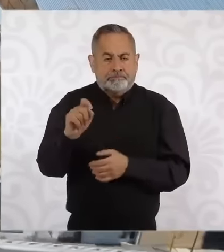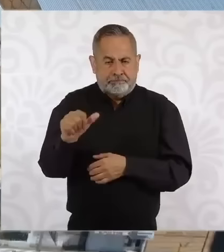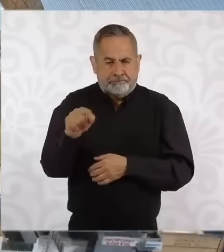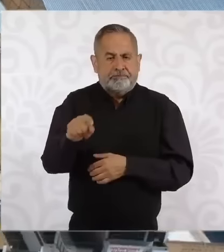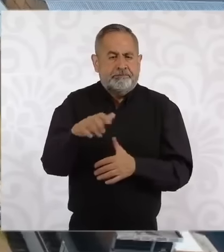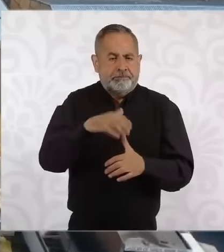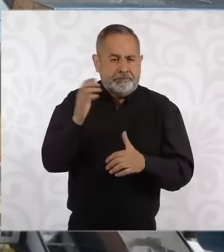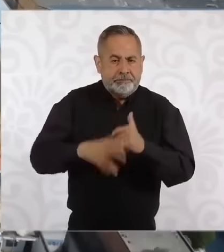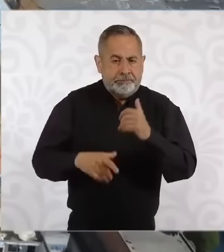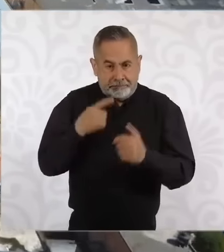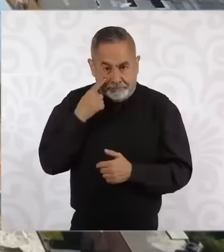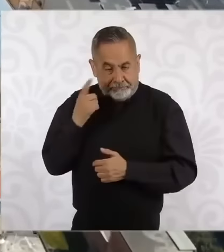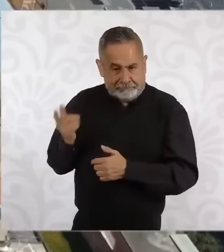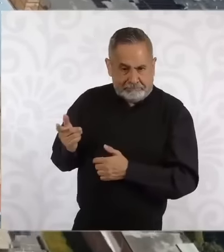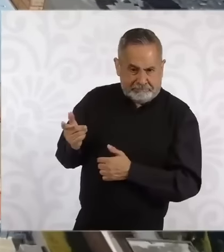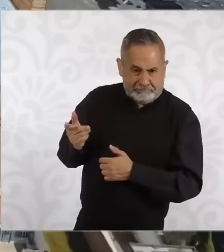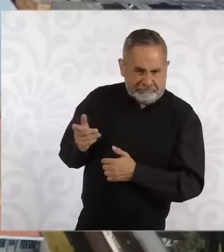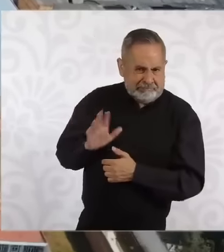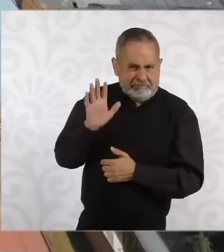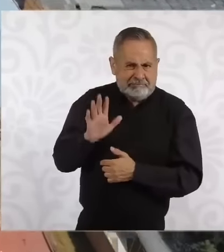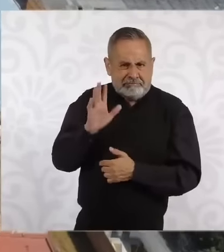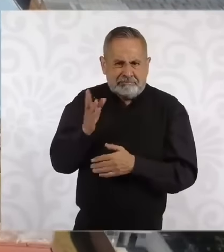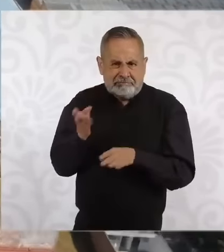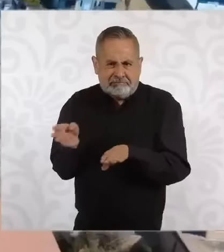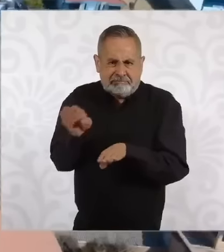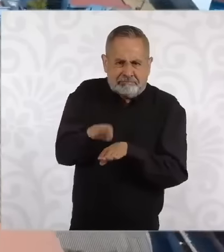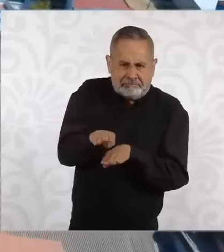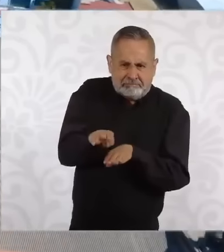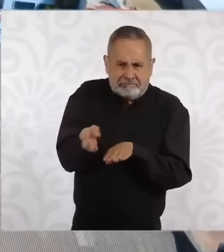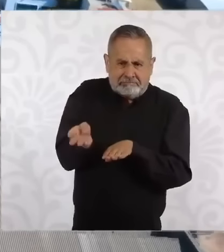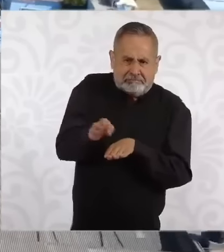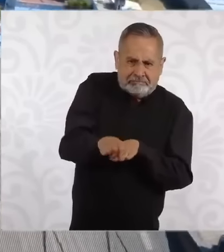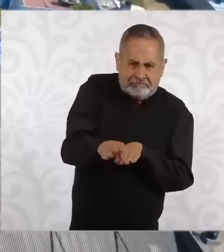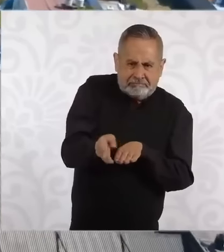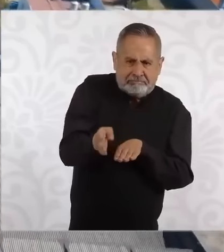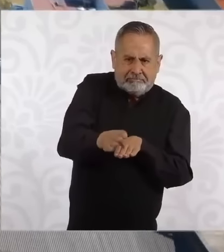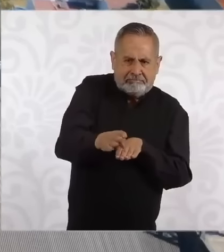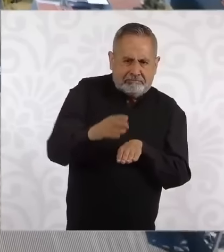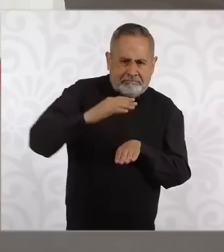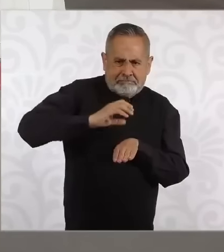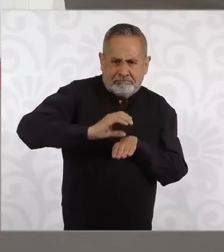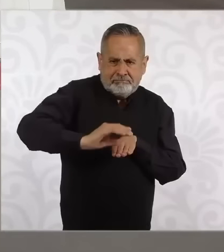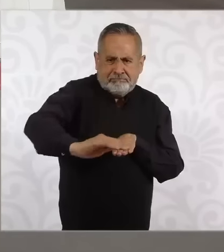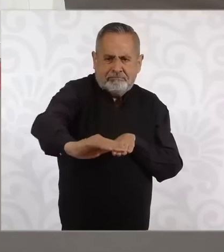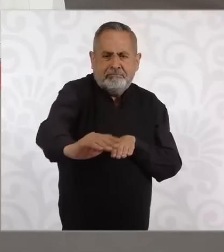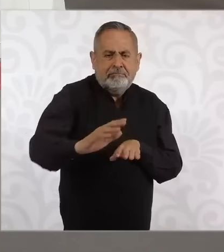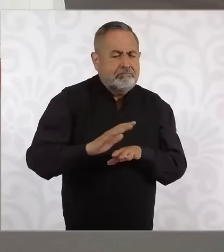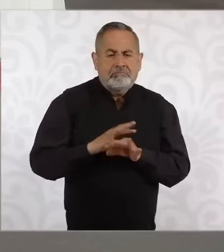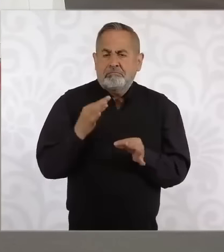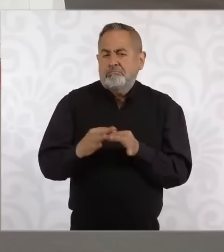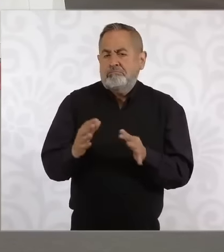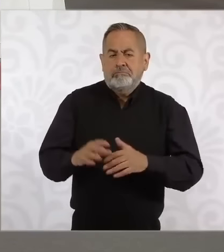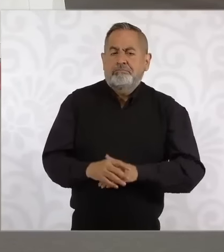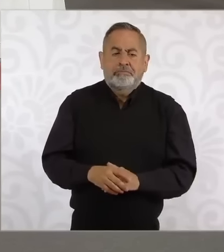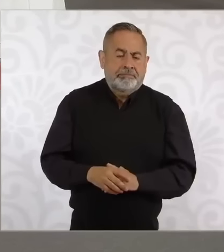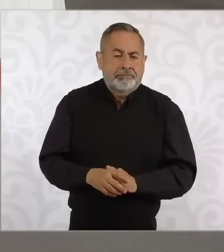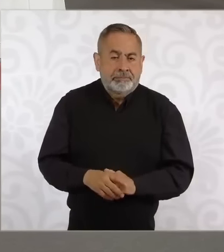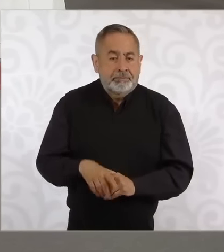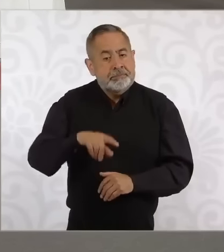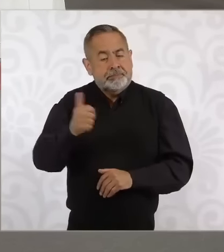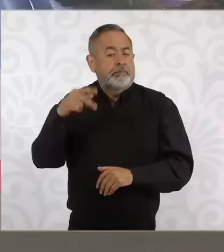como ven ya prácticamente eh es montaje de traves y y culado de losas. La siguiente en Veracruz el